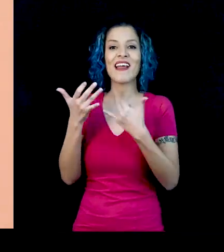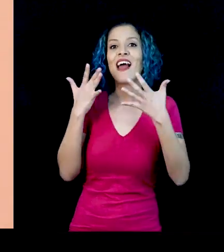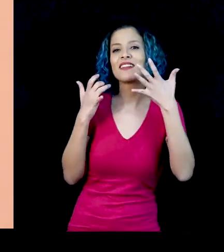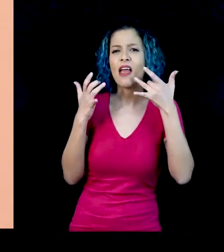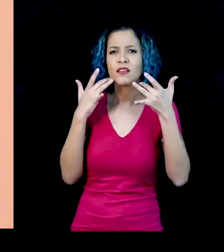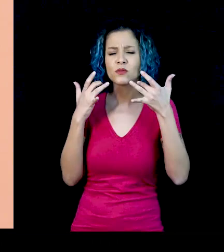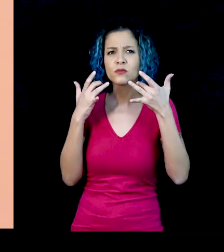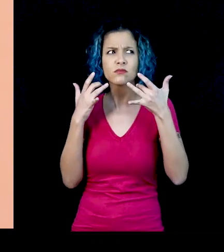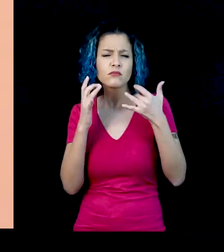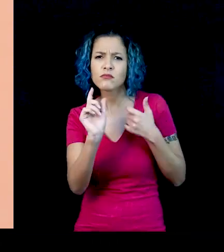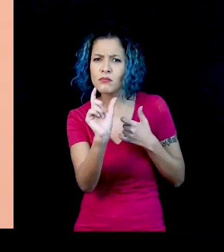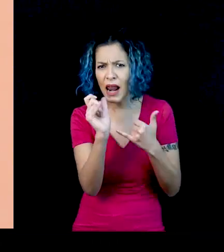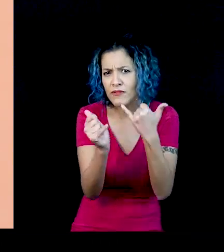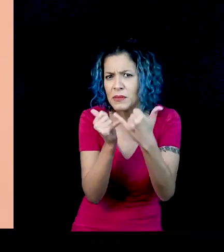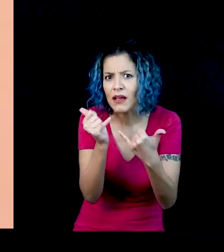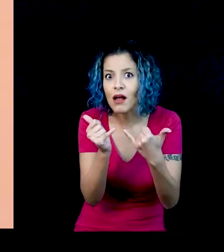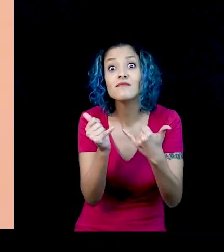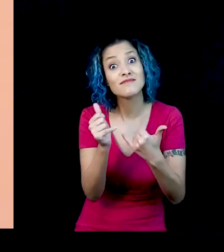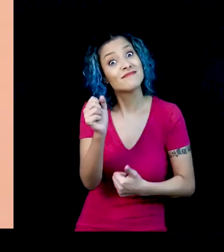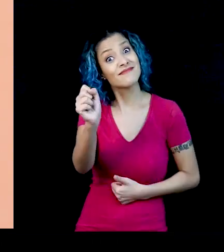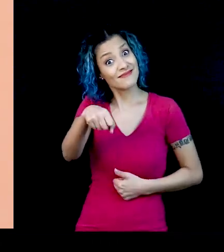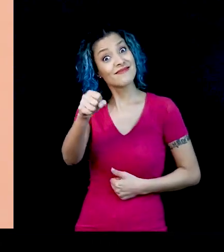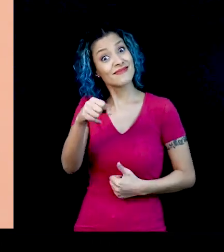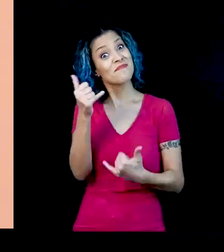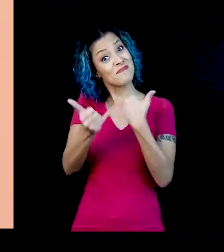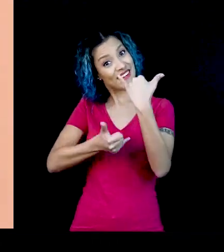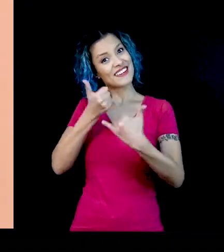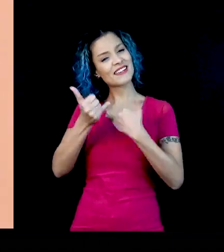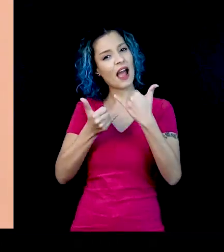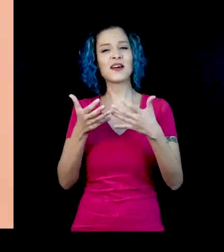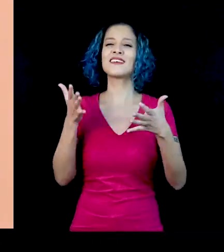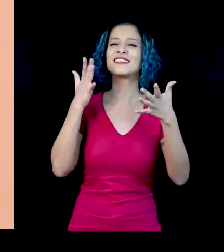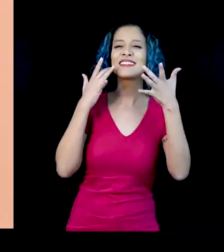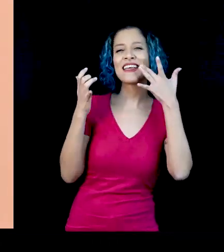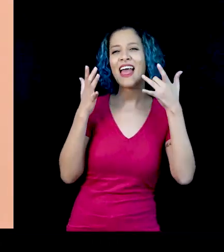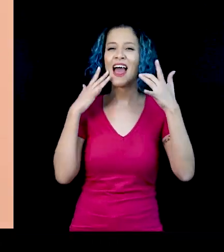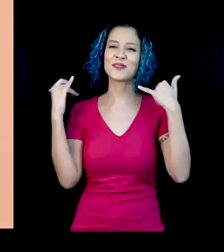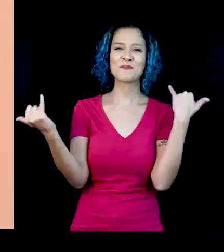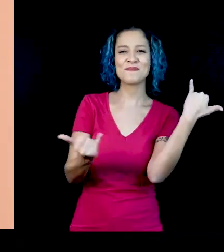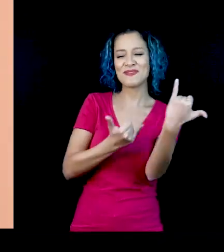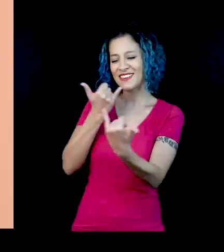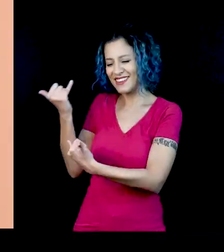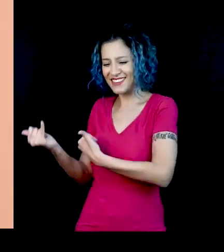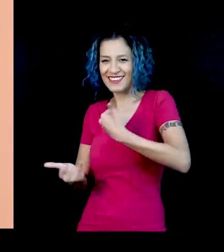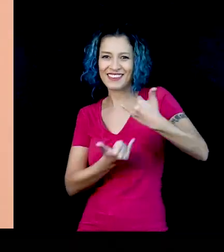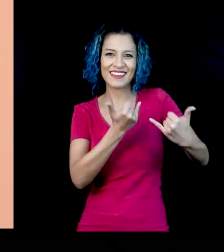Eu falei brincar? Afinal, teatro também é uma grande brincadeira